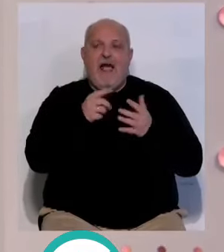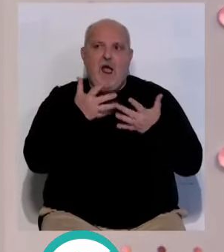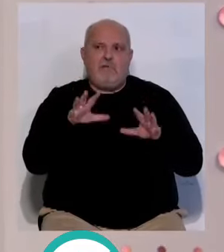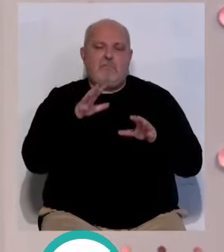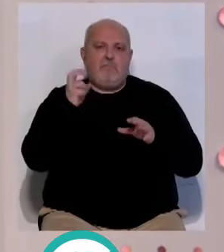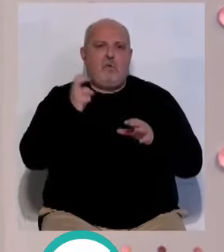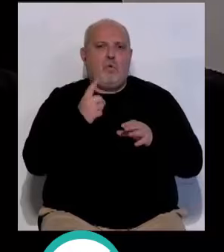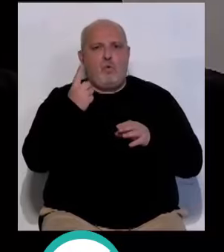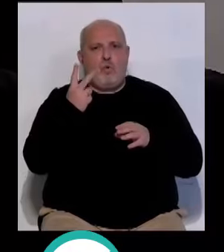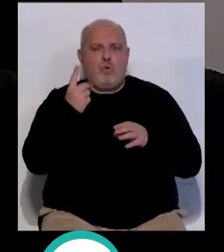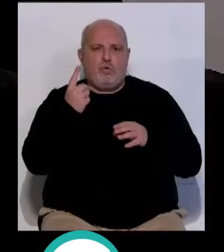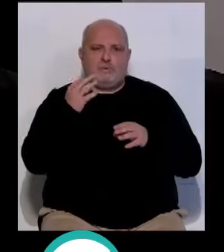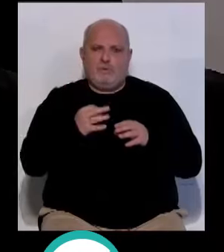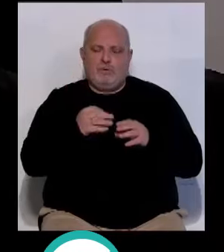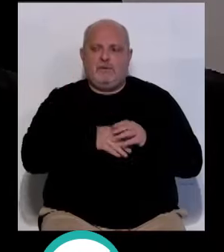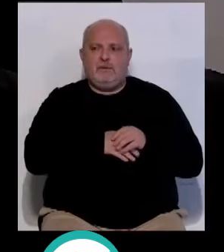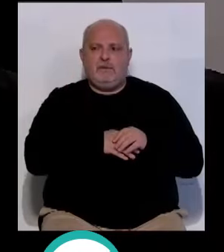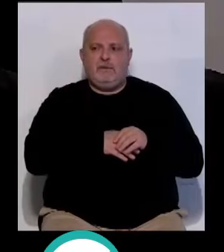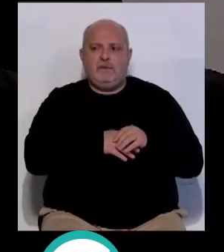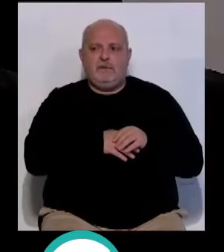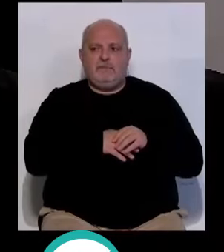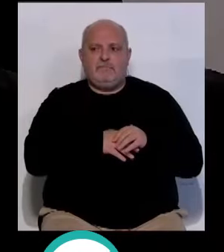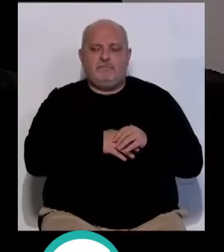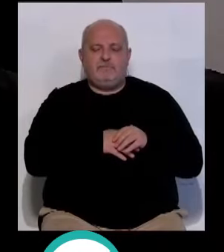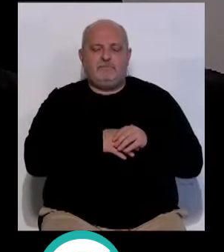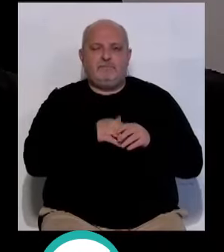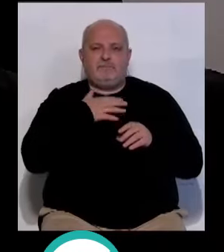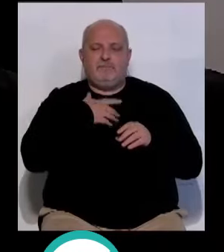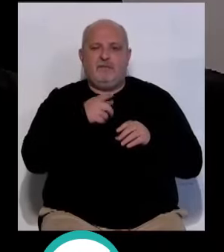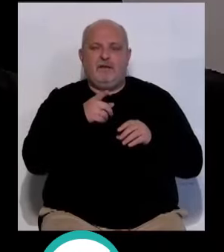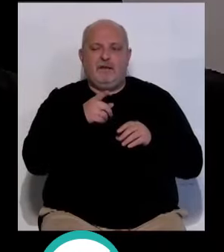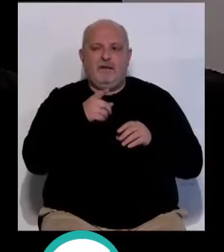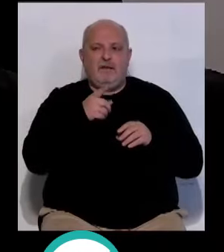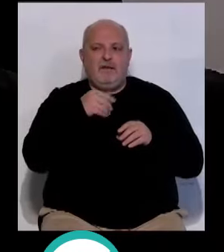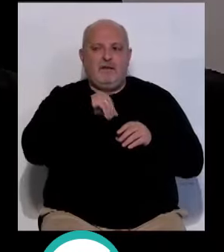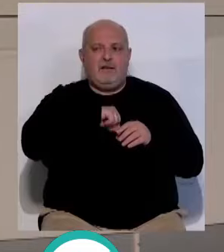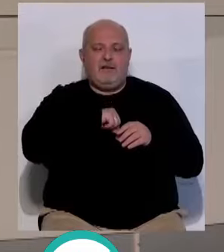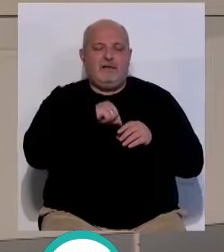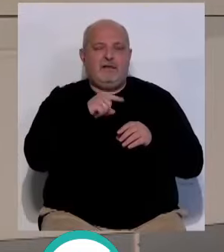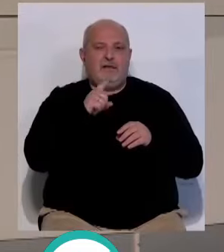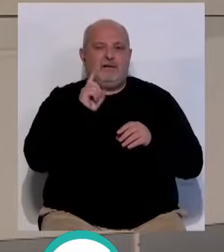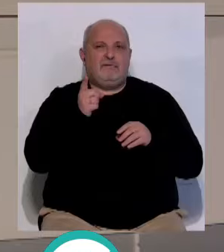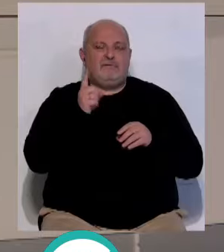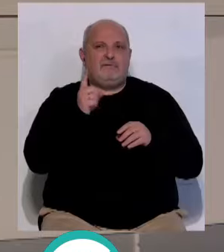venido uno o dos jugadores somos resultadistas que somos resultadistas dice Rubén pero el rendimiento